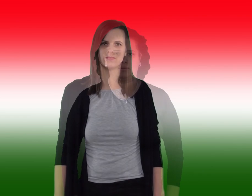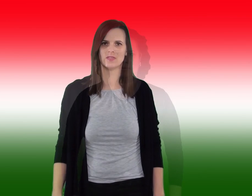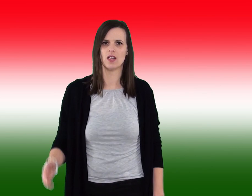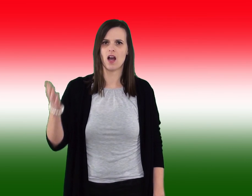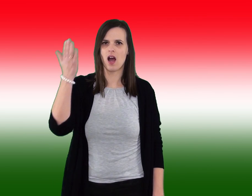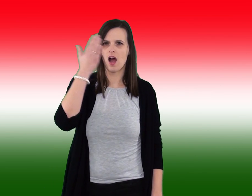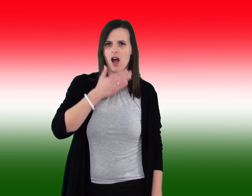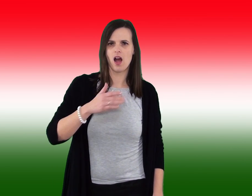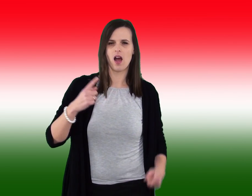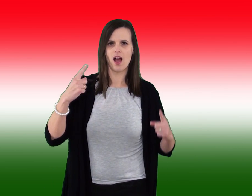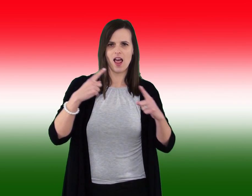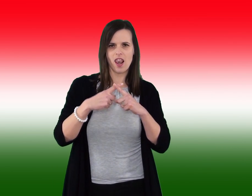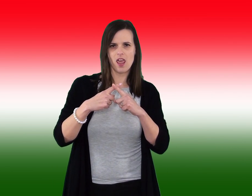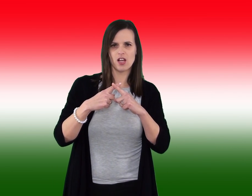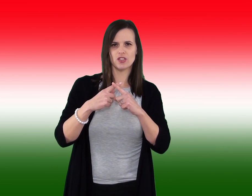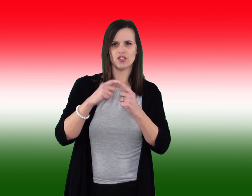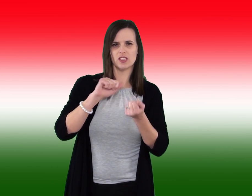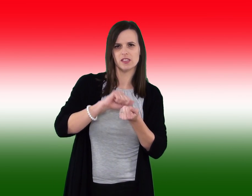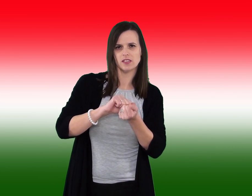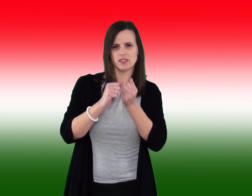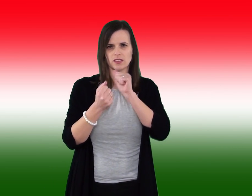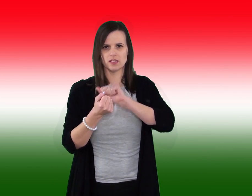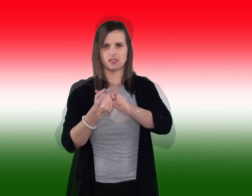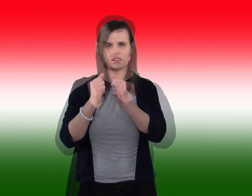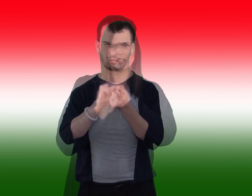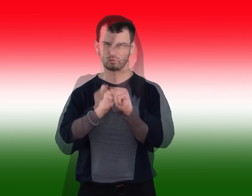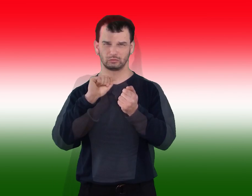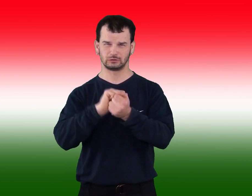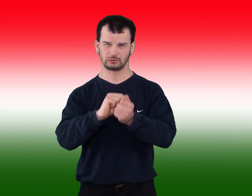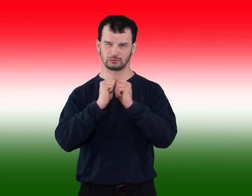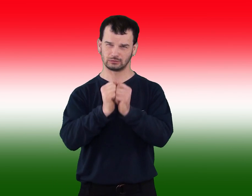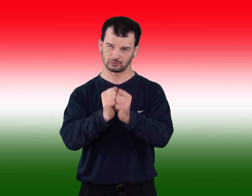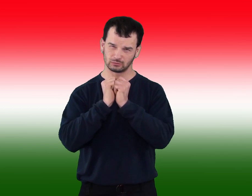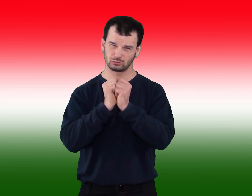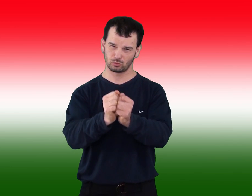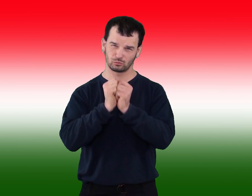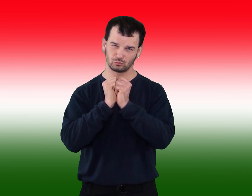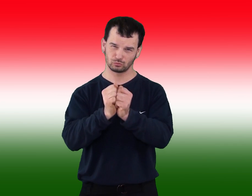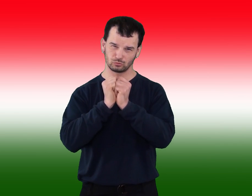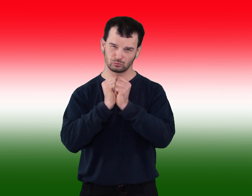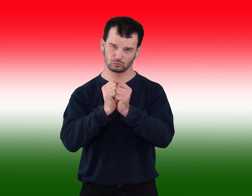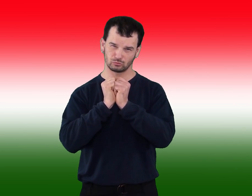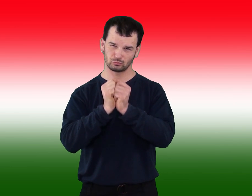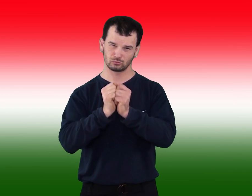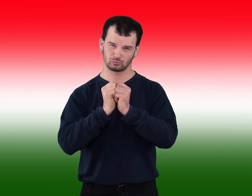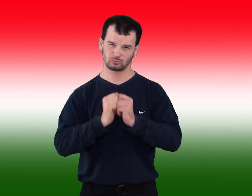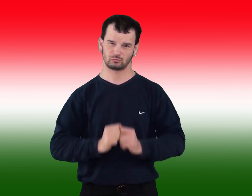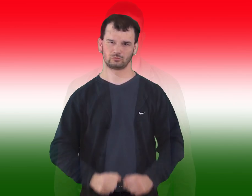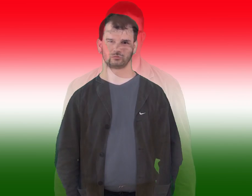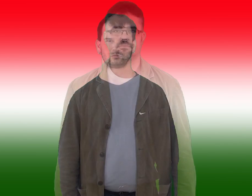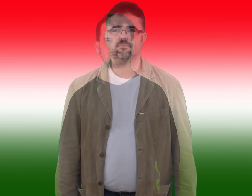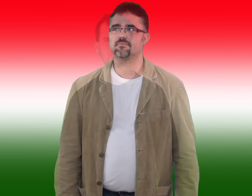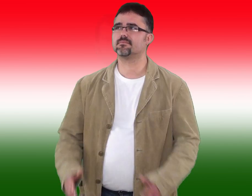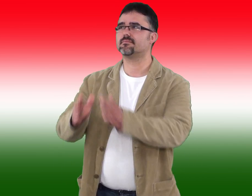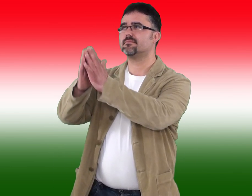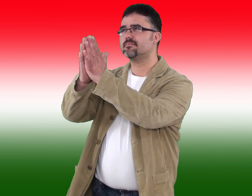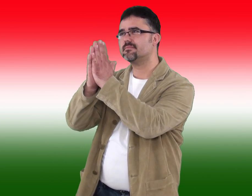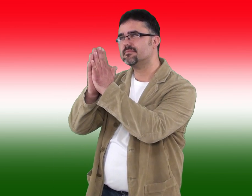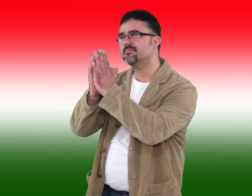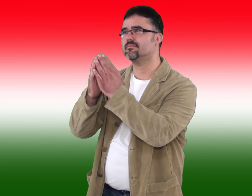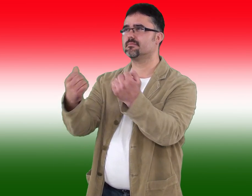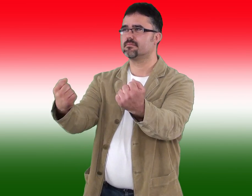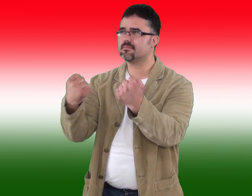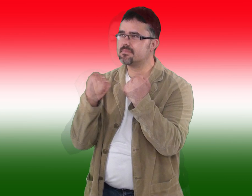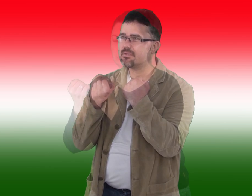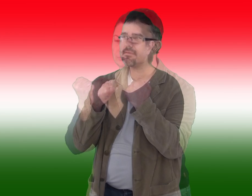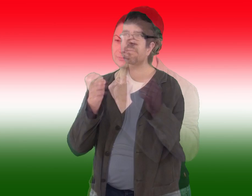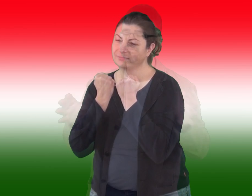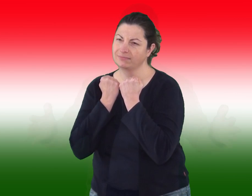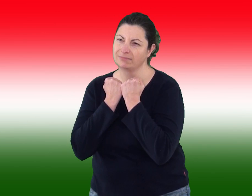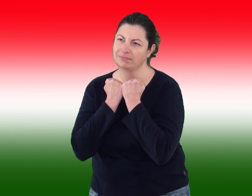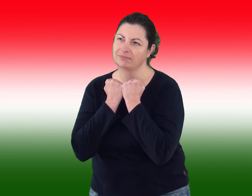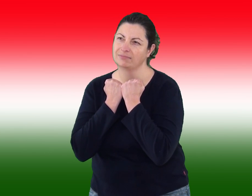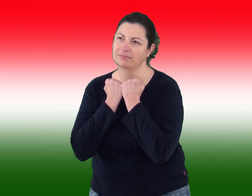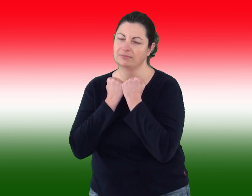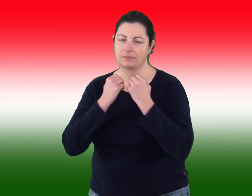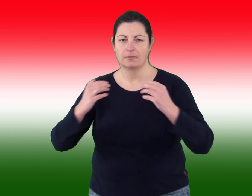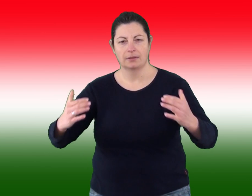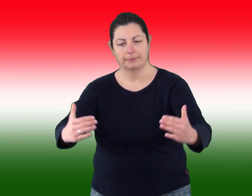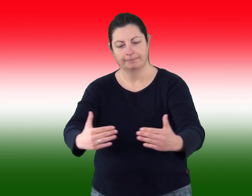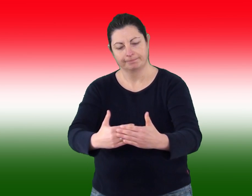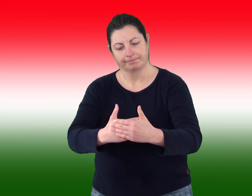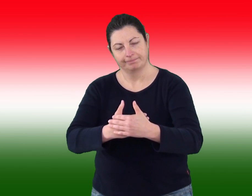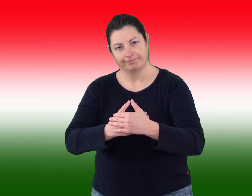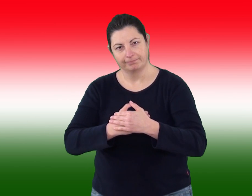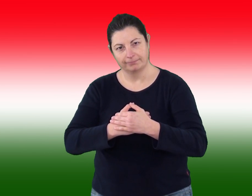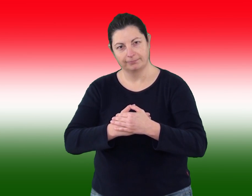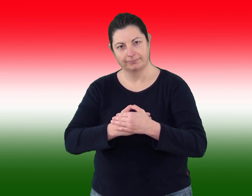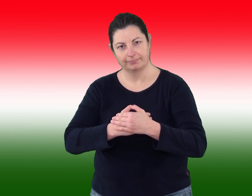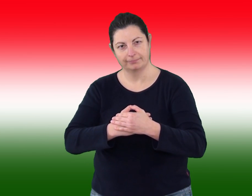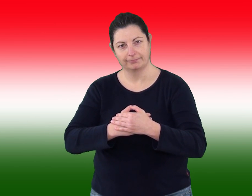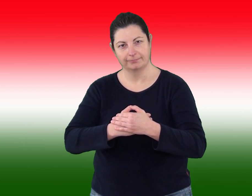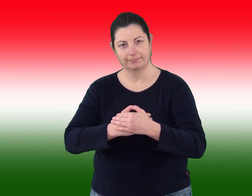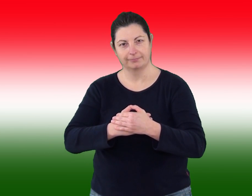Nyújts feléje védő kart, Ha küzd ellenséggel;